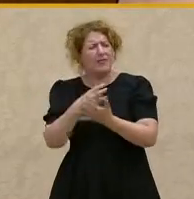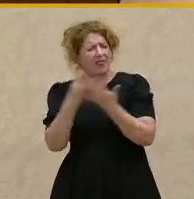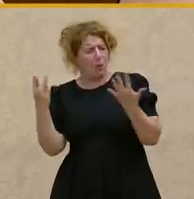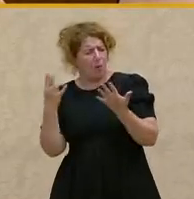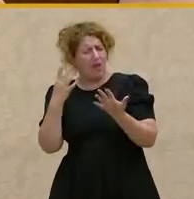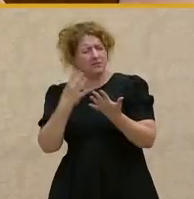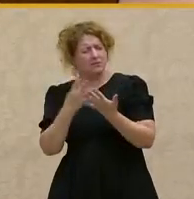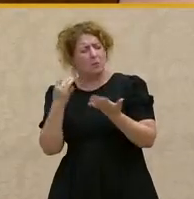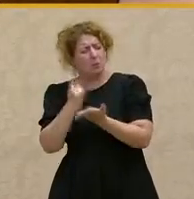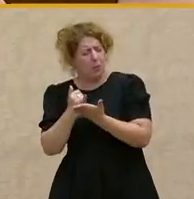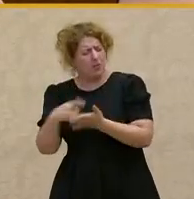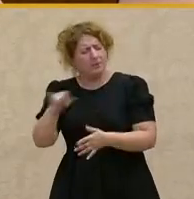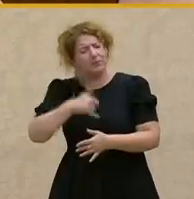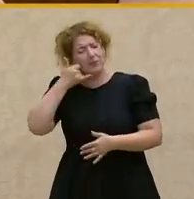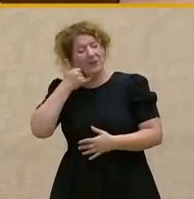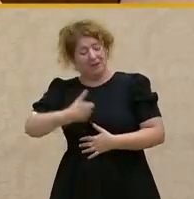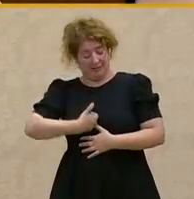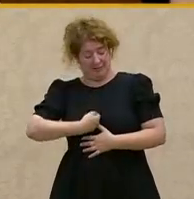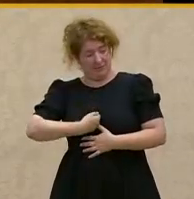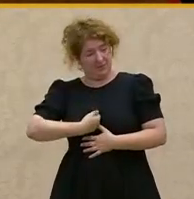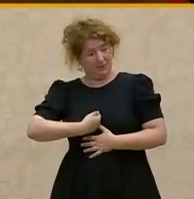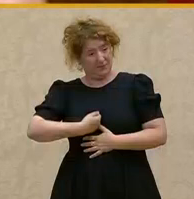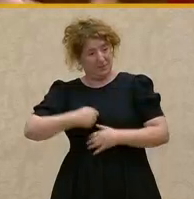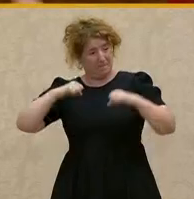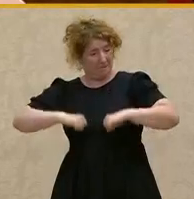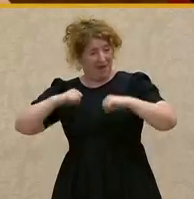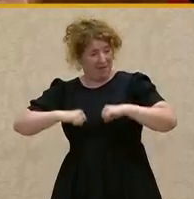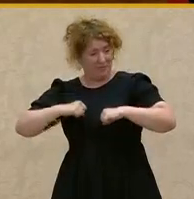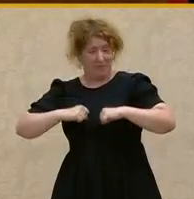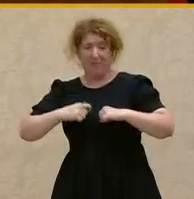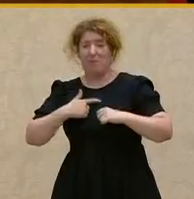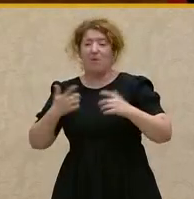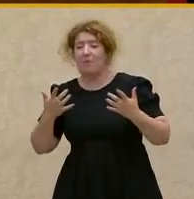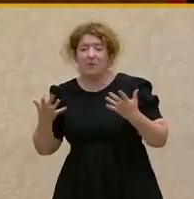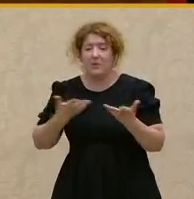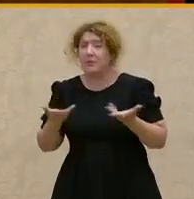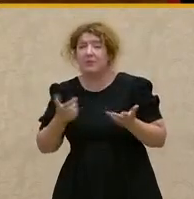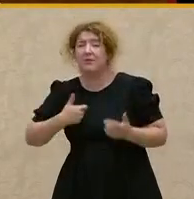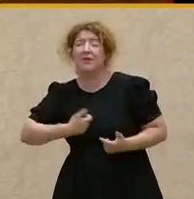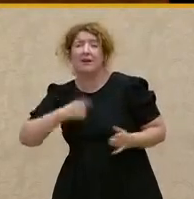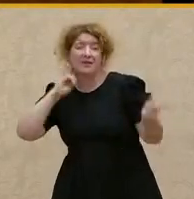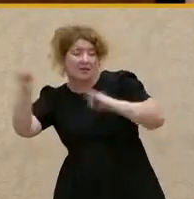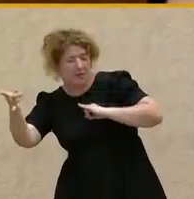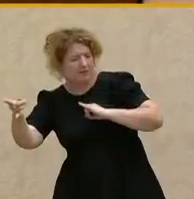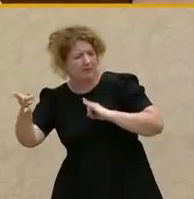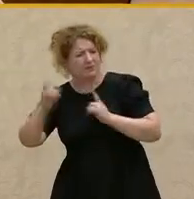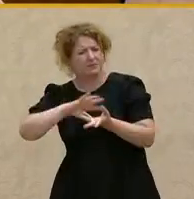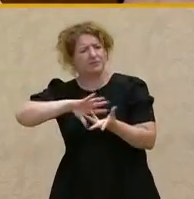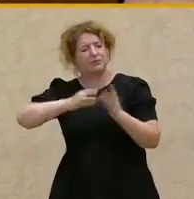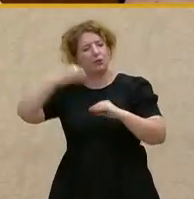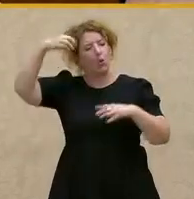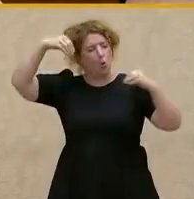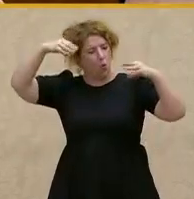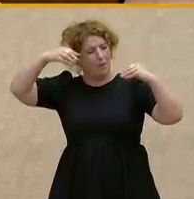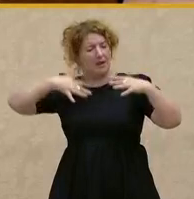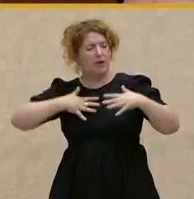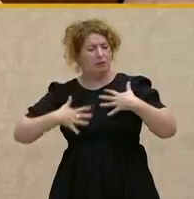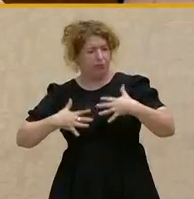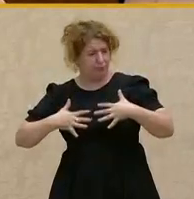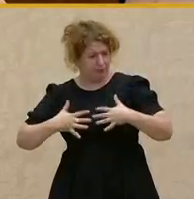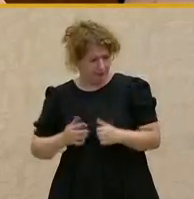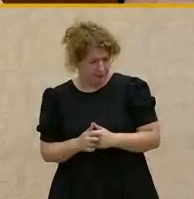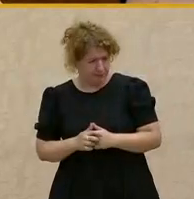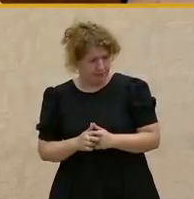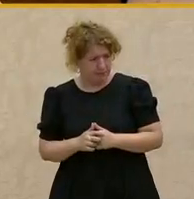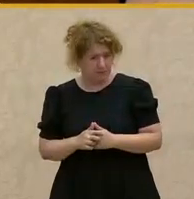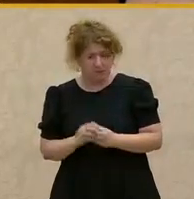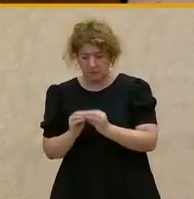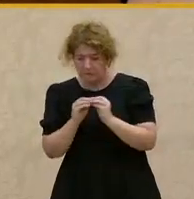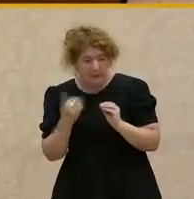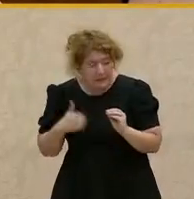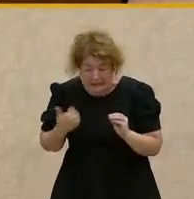que se adaptó el botoncito pasándolo a sistema luminoso y en vibraciones. Estaba ya a punto,